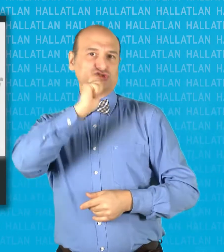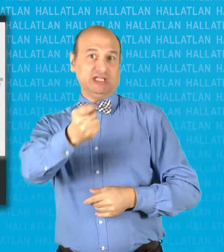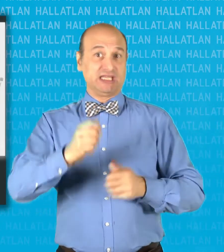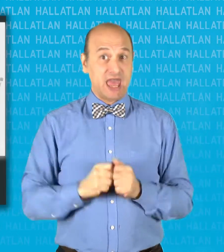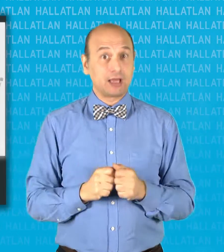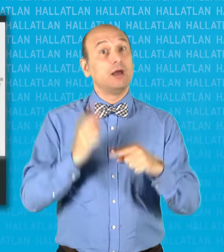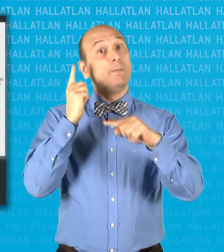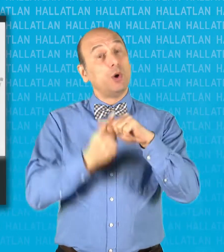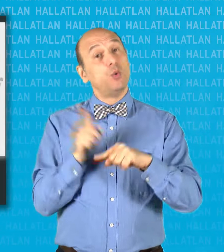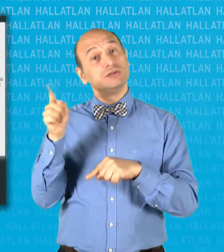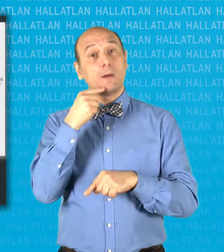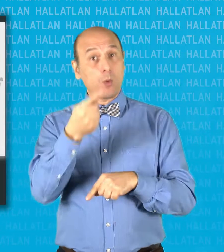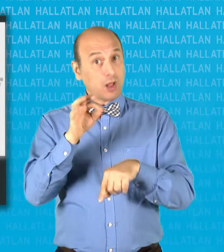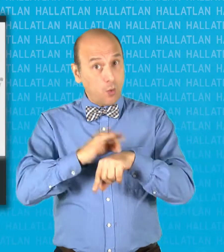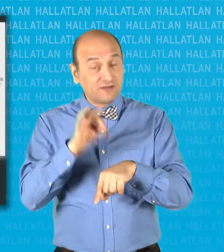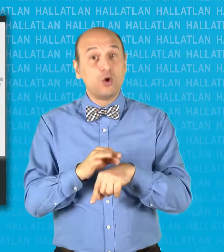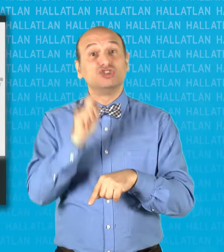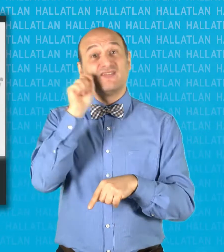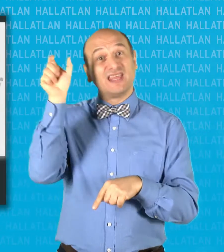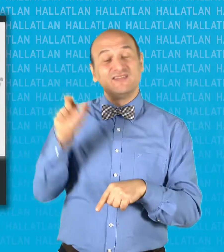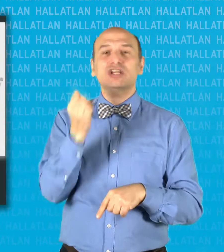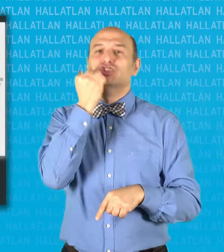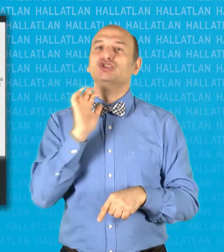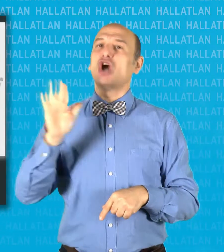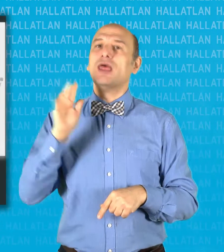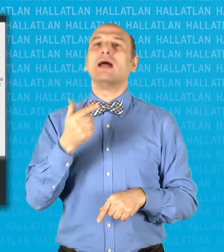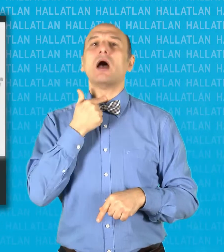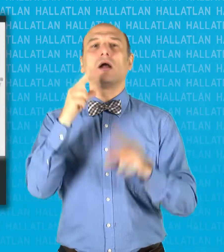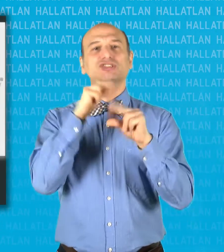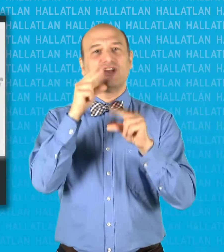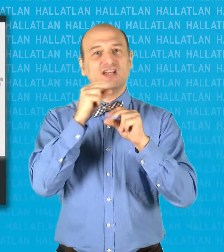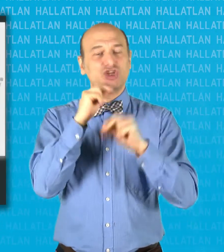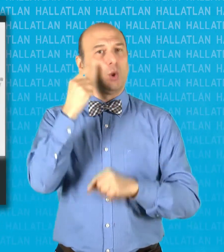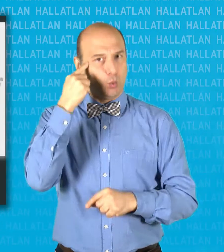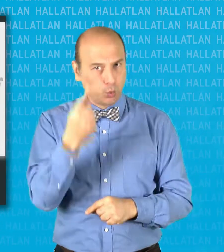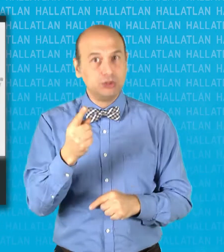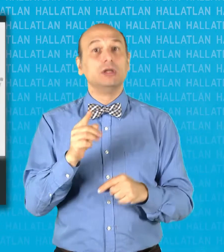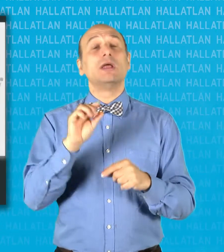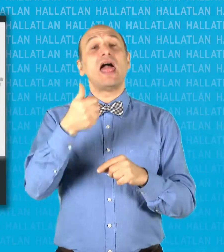hogy sikeres lesz az operáció és, hogy a saját hangján tud majd beszélni,